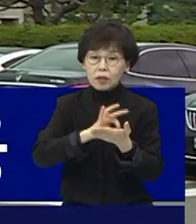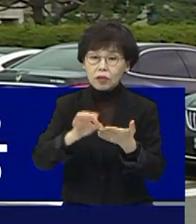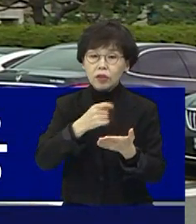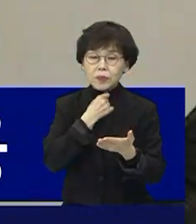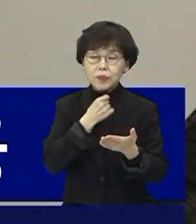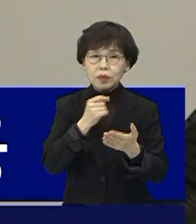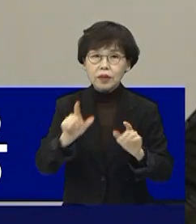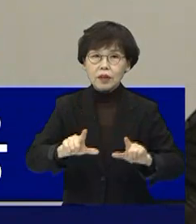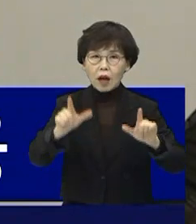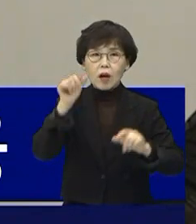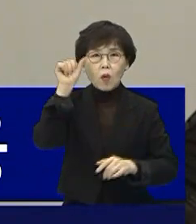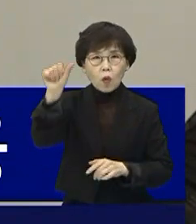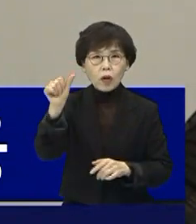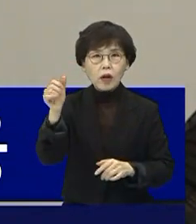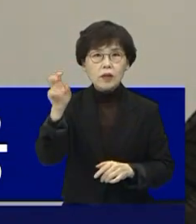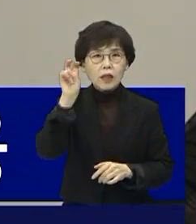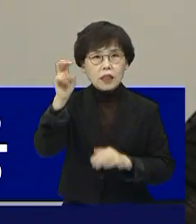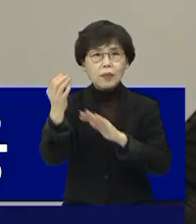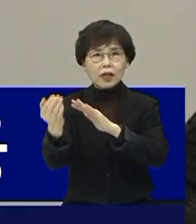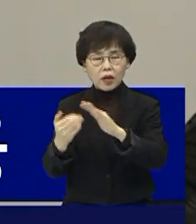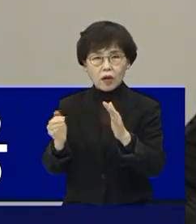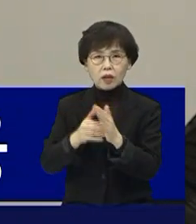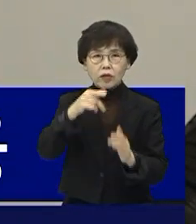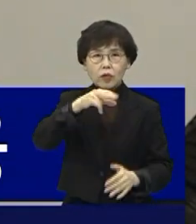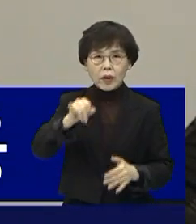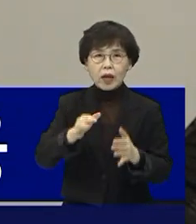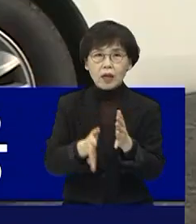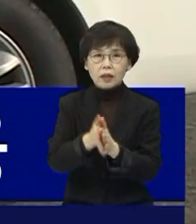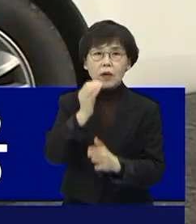홈페이지나 펙스 그리고 방문 등으로 신청하면 월 1회 이용할 수 있습니다.